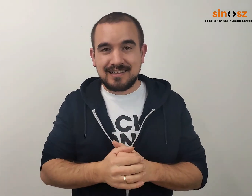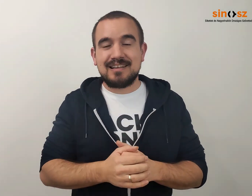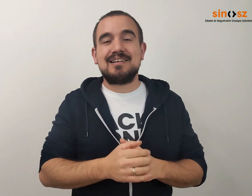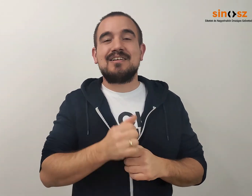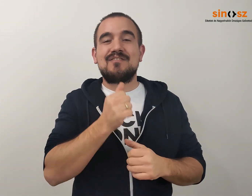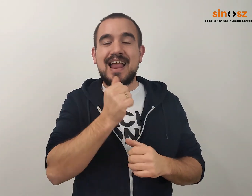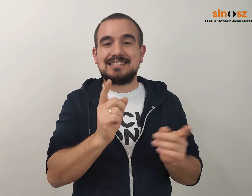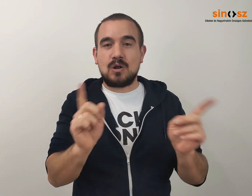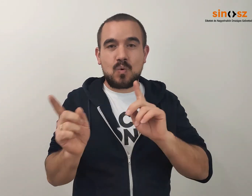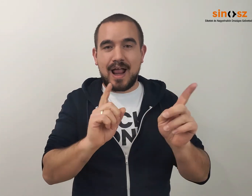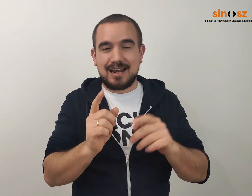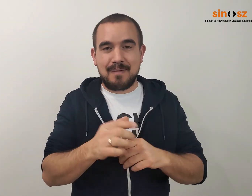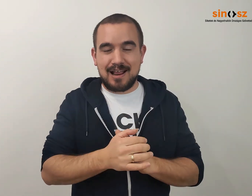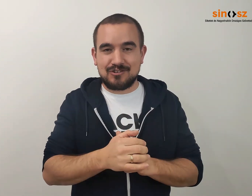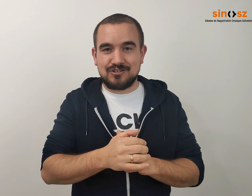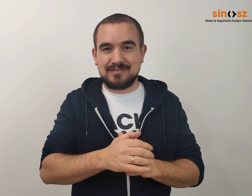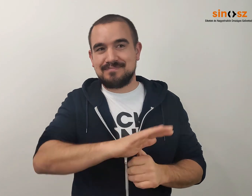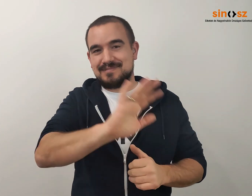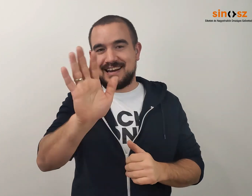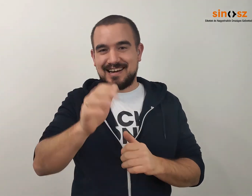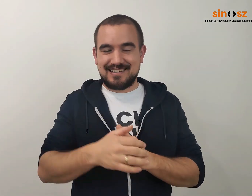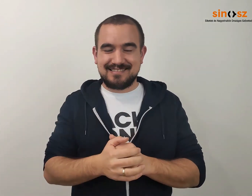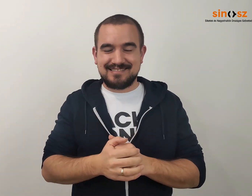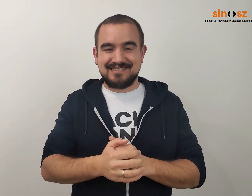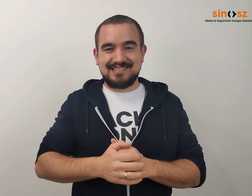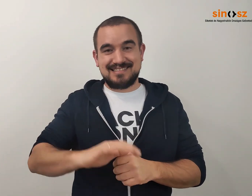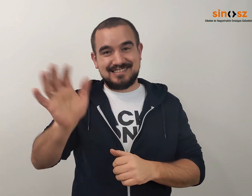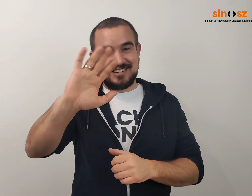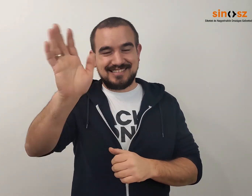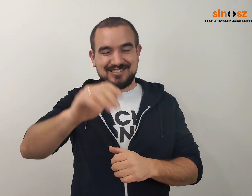Vigyázzunk egymásra! Sziasztok!